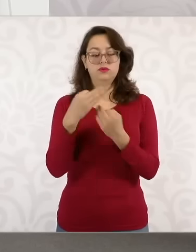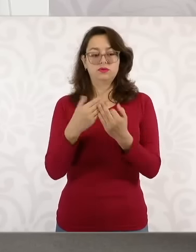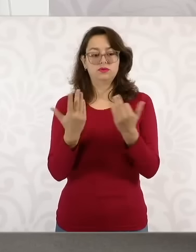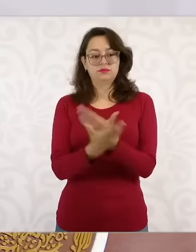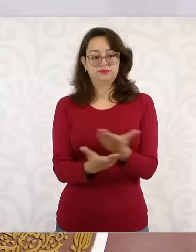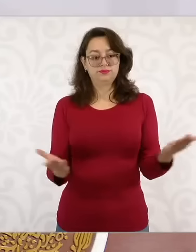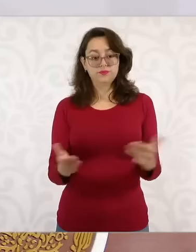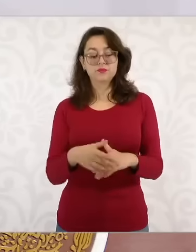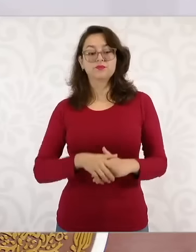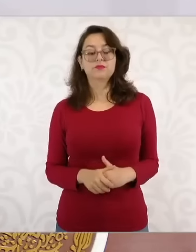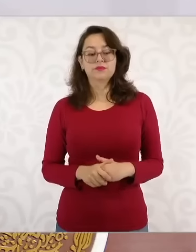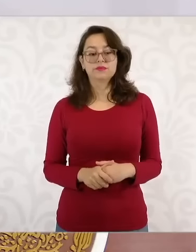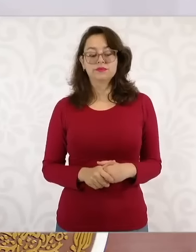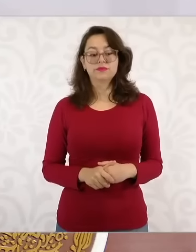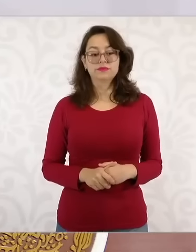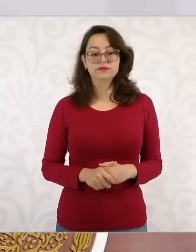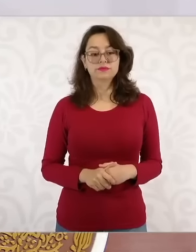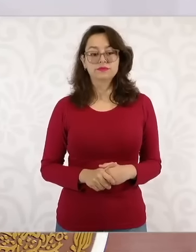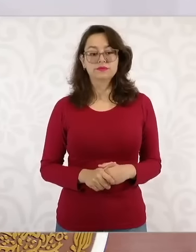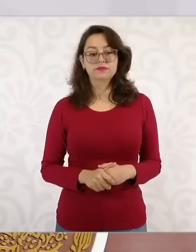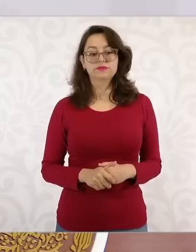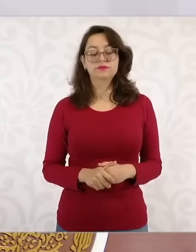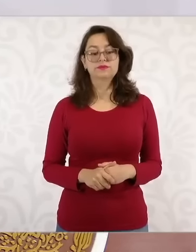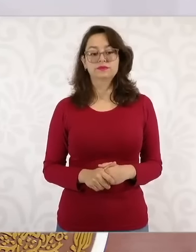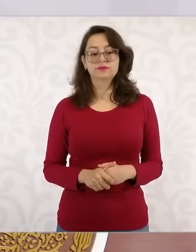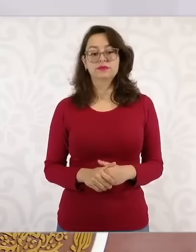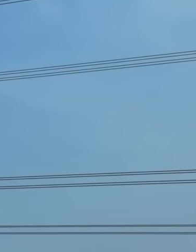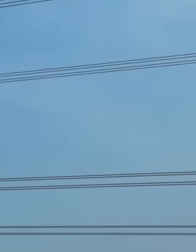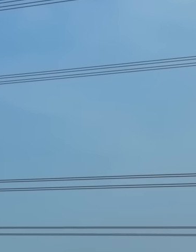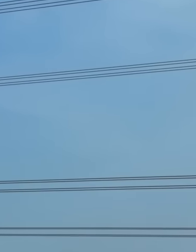les voy a informar los avances en los proyectos prioritarios de generación y transmisión. Son